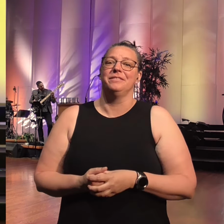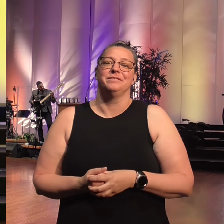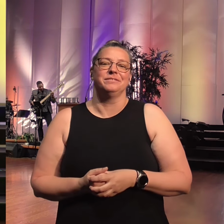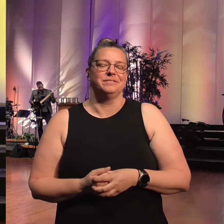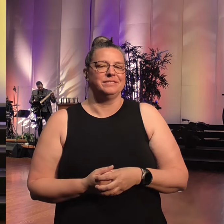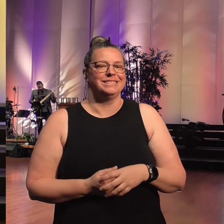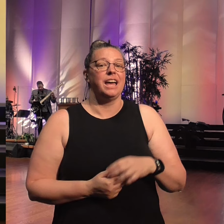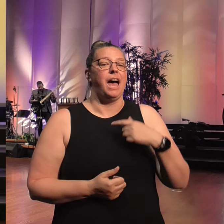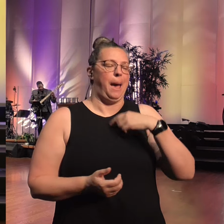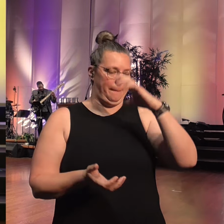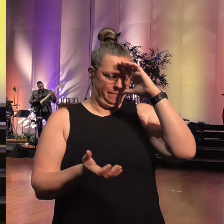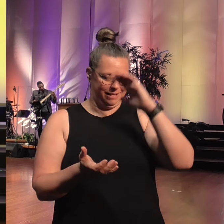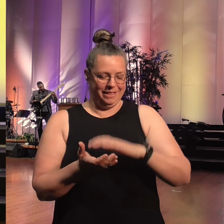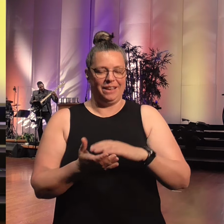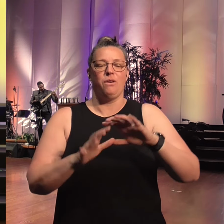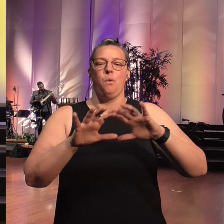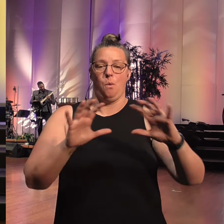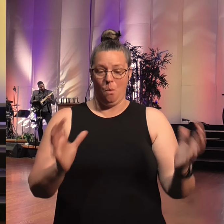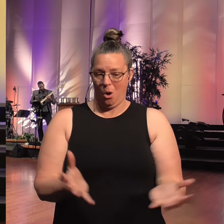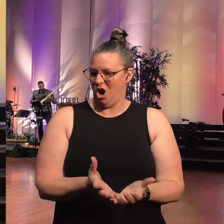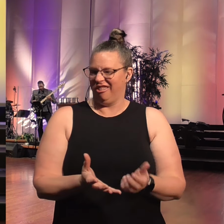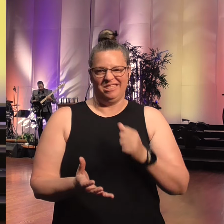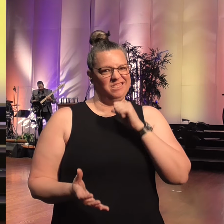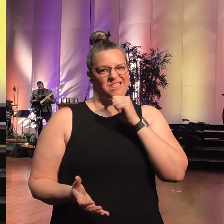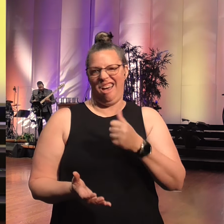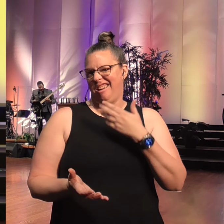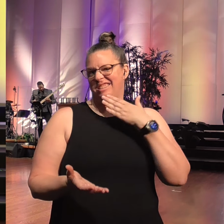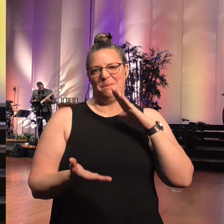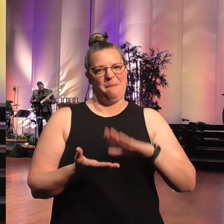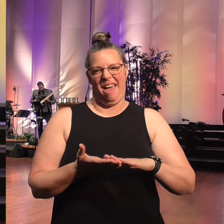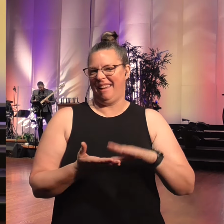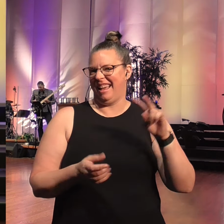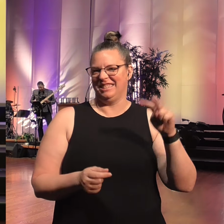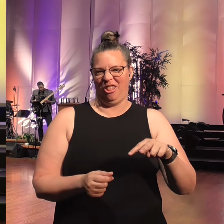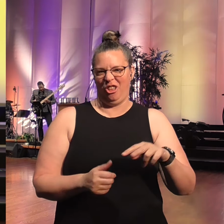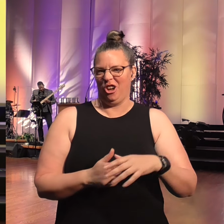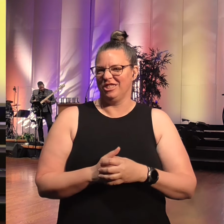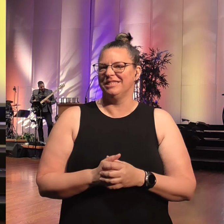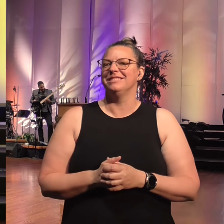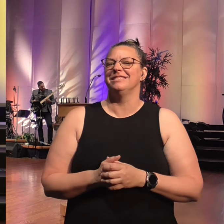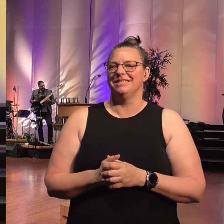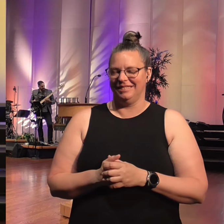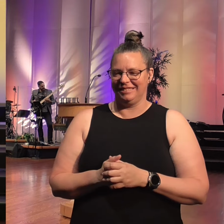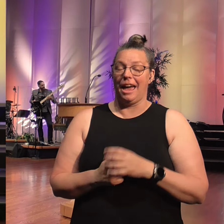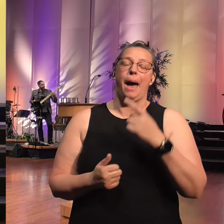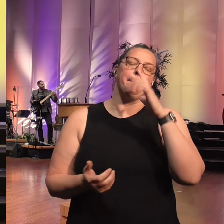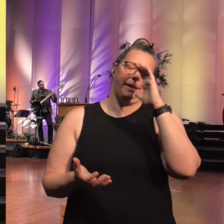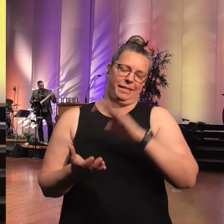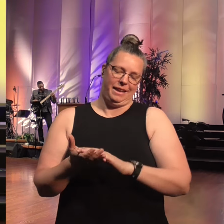Creo que este mundo no es ni la mitad de malo de lo que parece Creo que la mayoría de las personas son